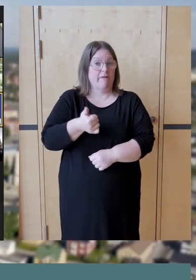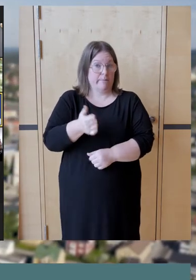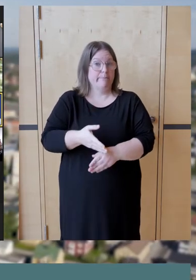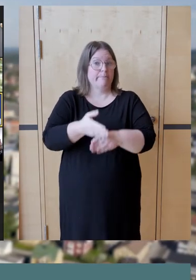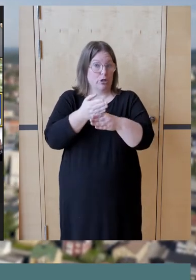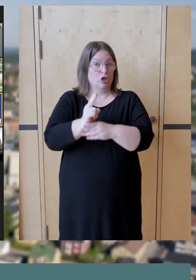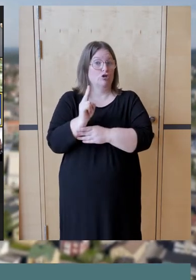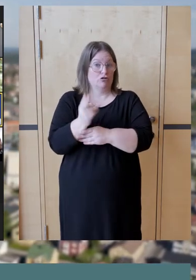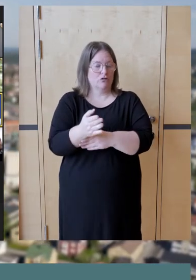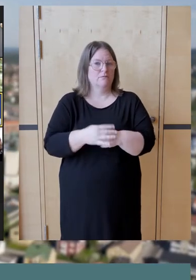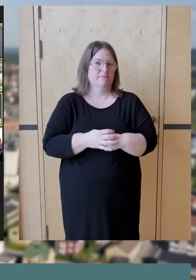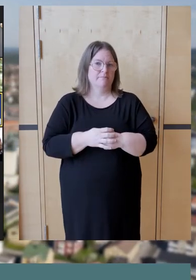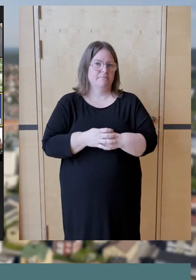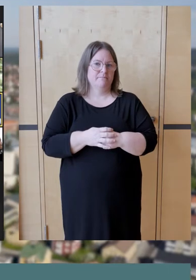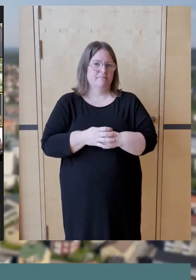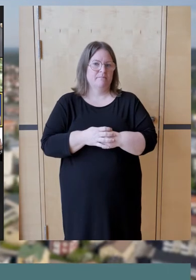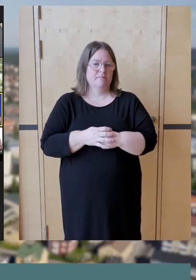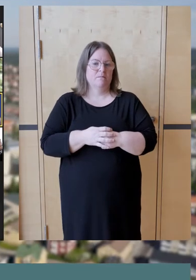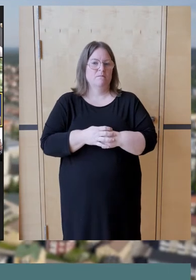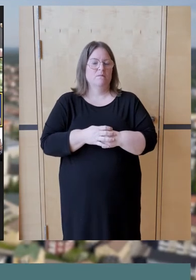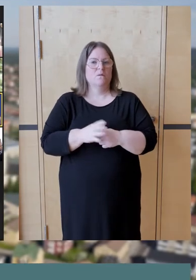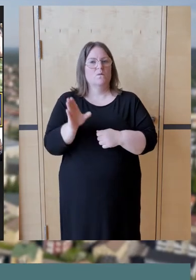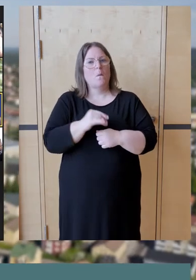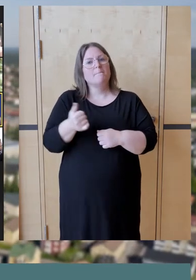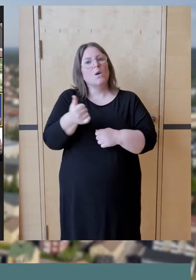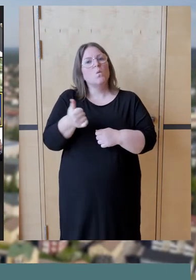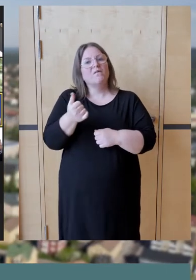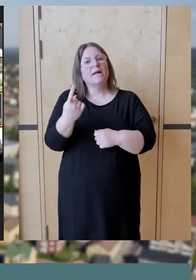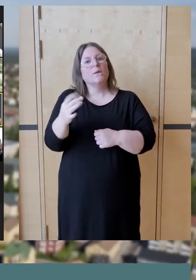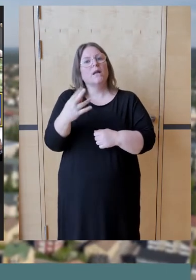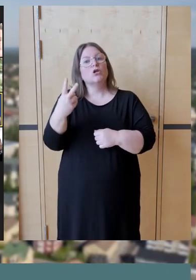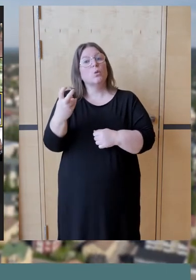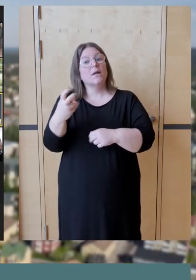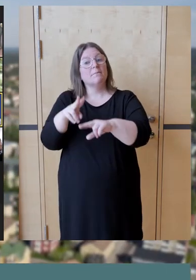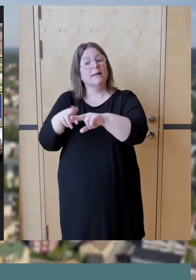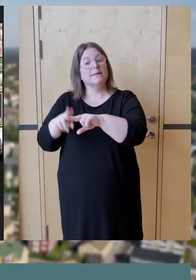Och där är det till behovet 120 platser Som är beräkna